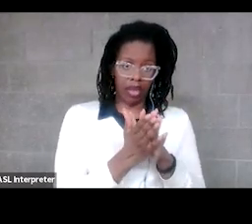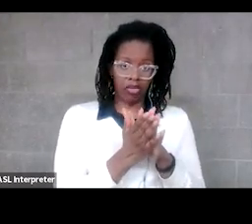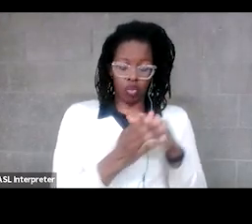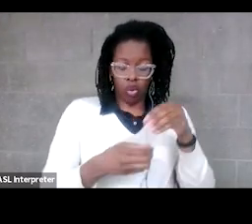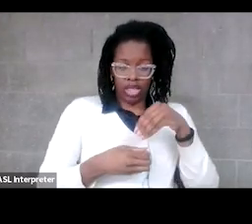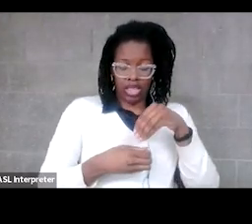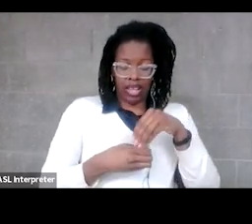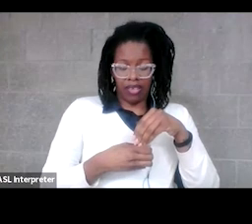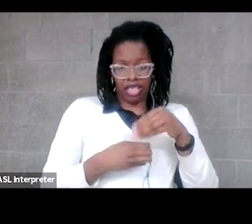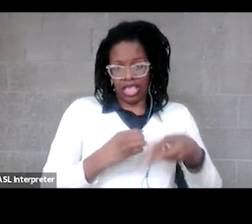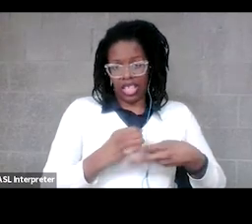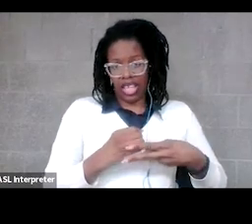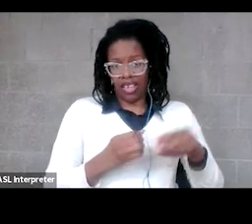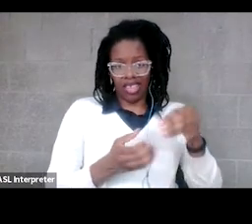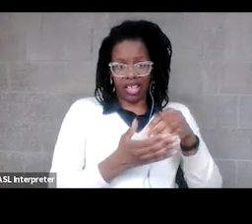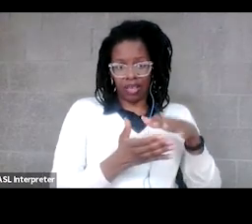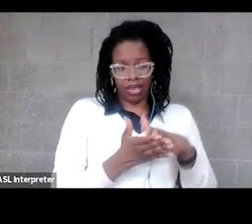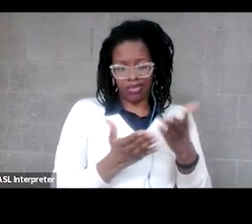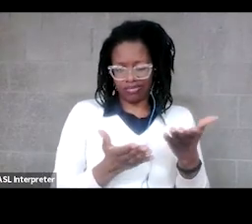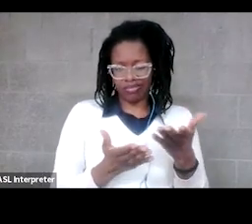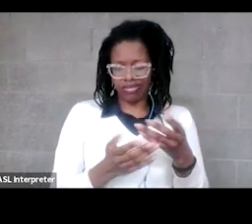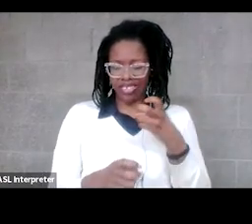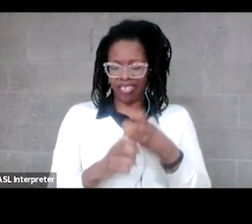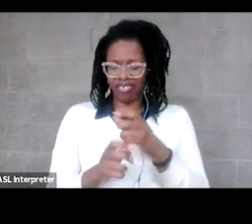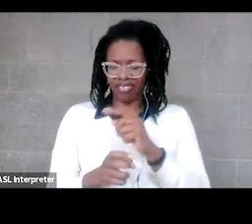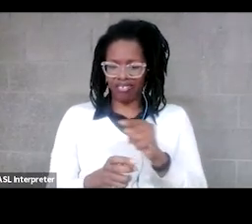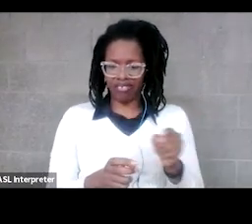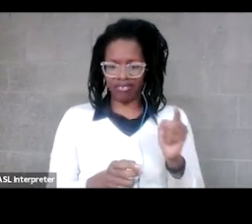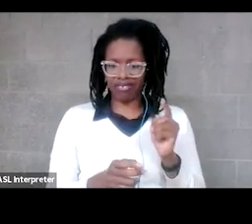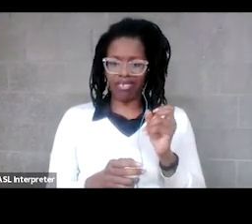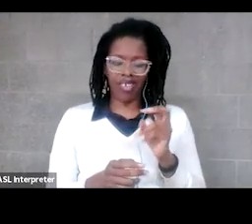Otros factores como esperar en una sala de espera